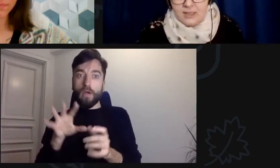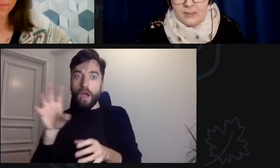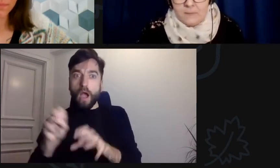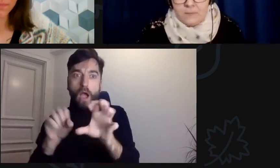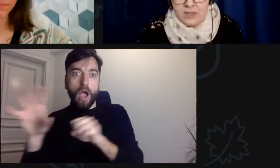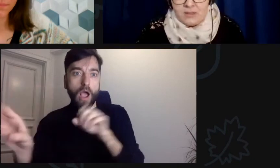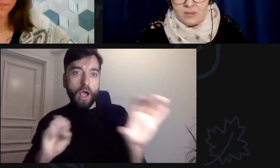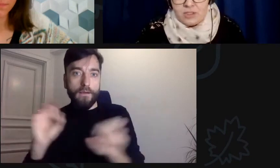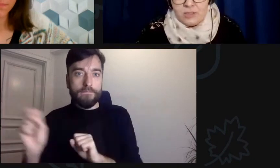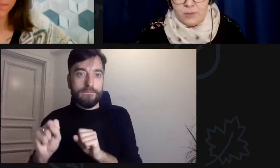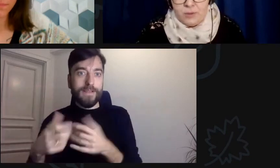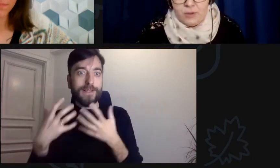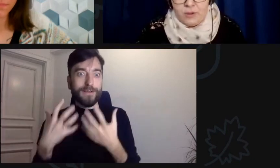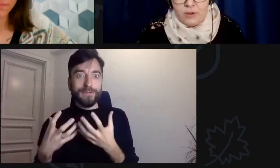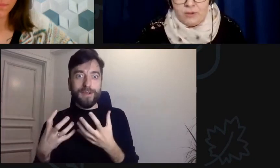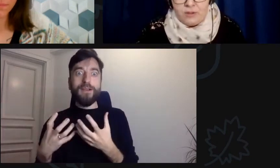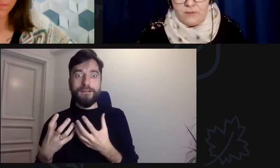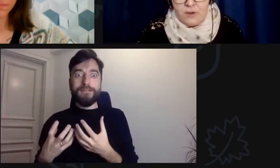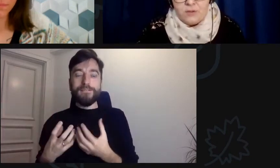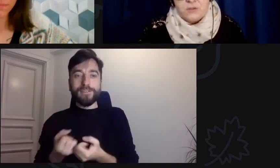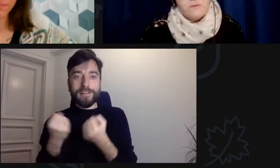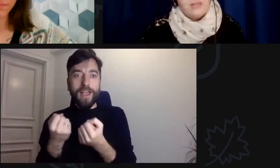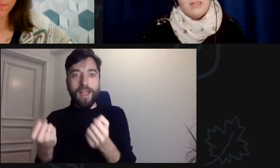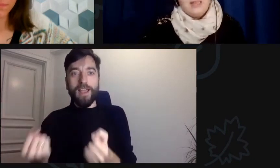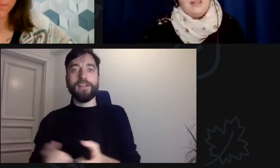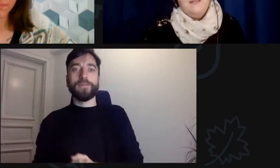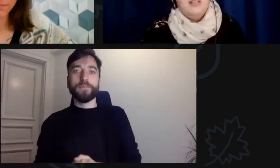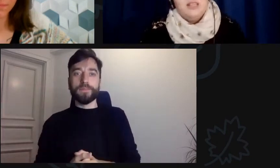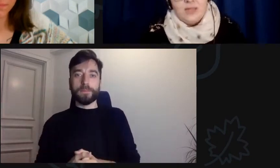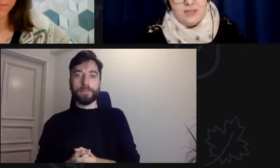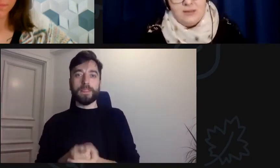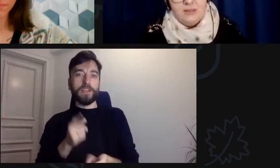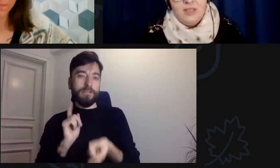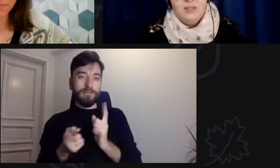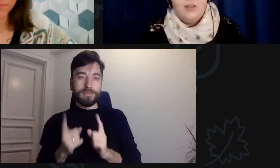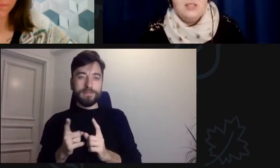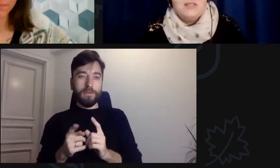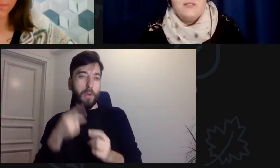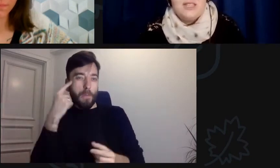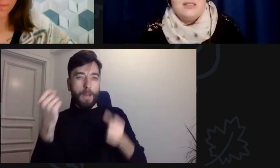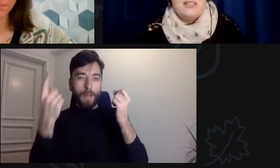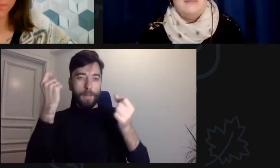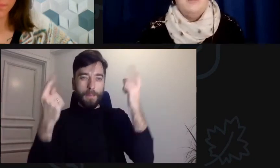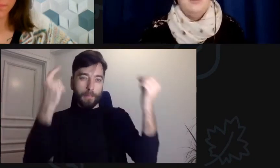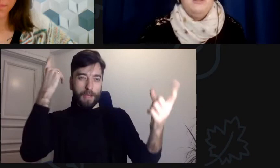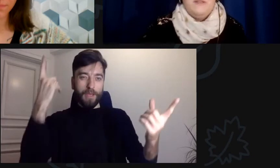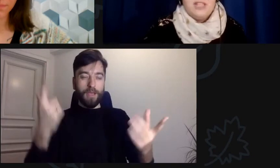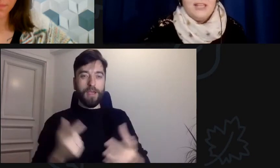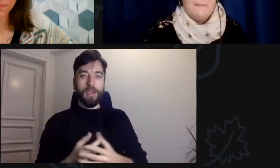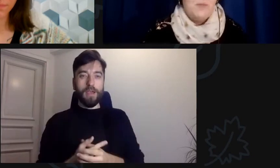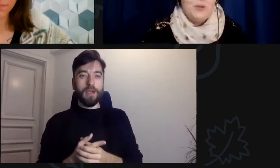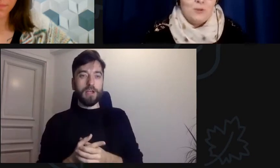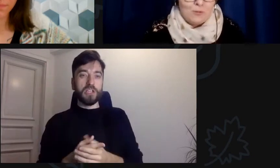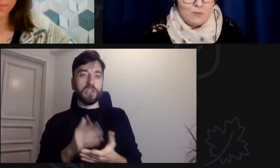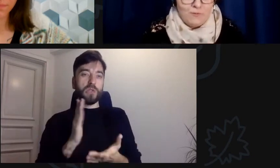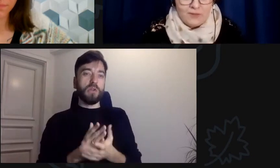Bardzo szybko wchodzą w kreatywne działania, niekoniecznie z odtwarzaniem moich ruchów.